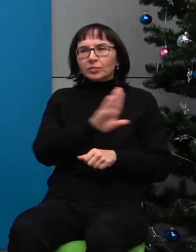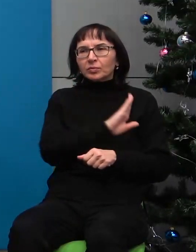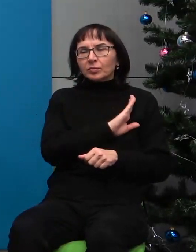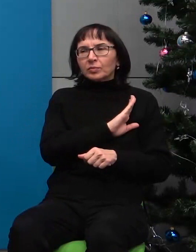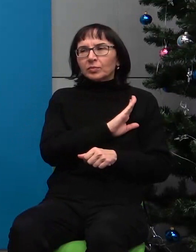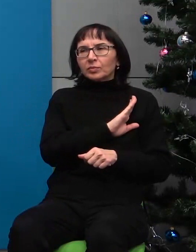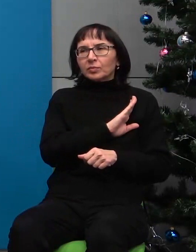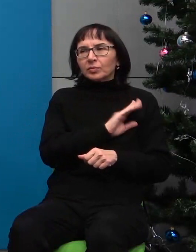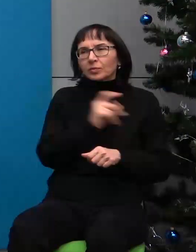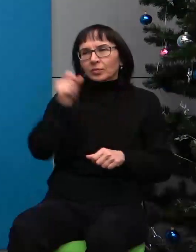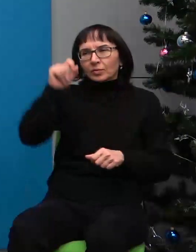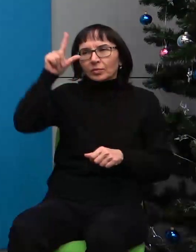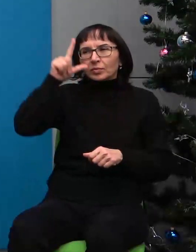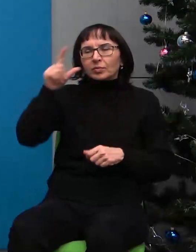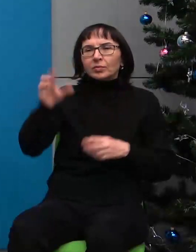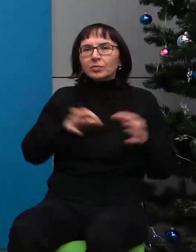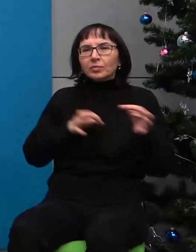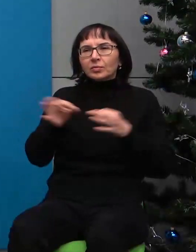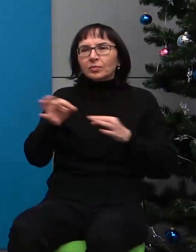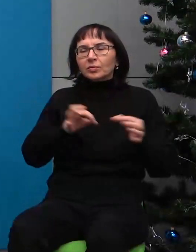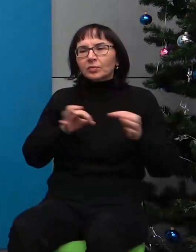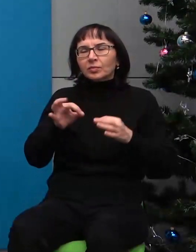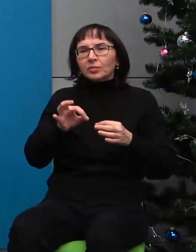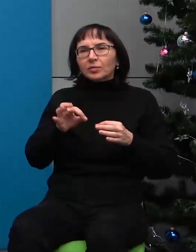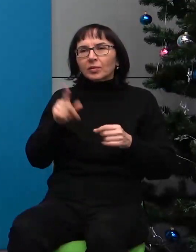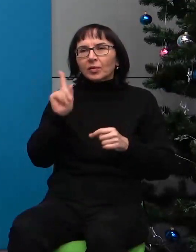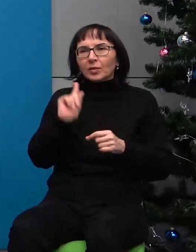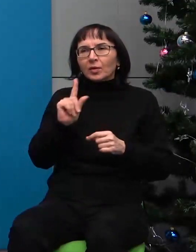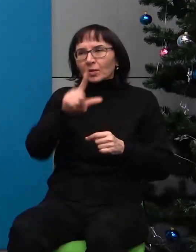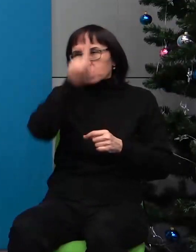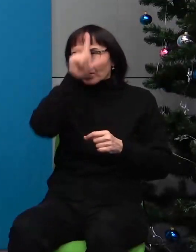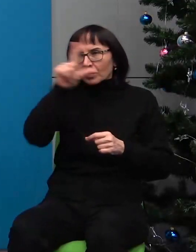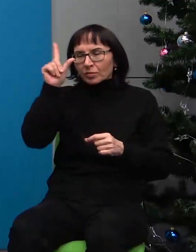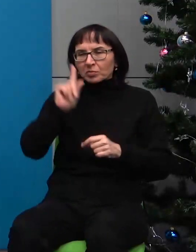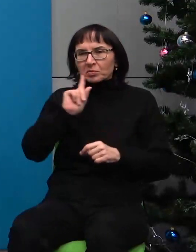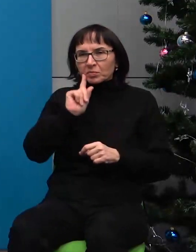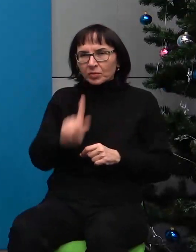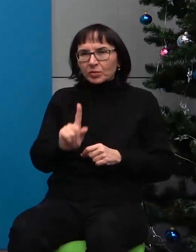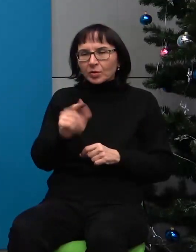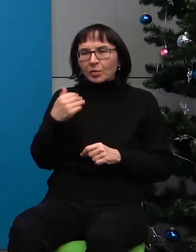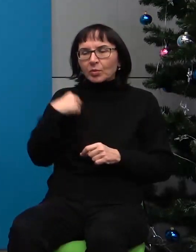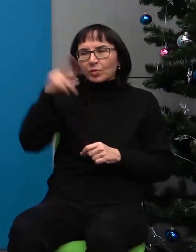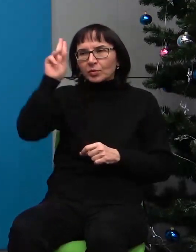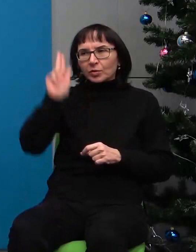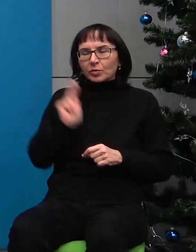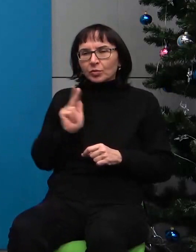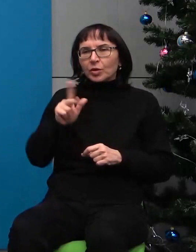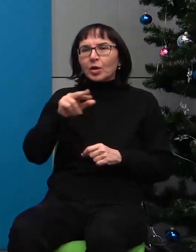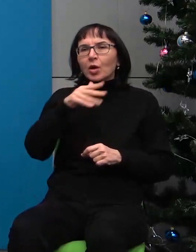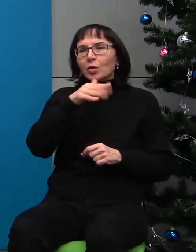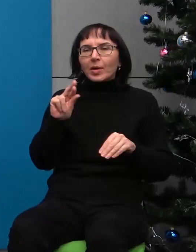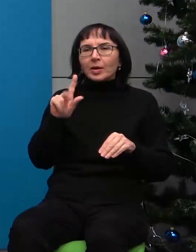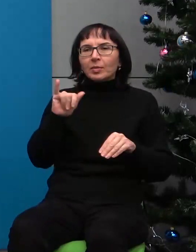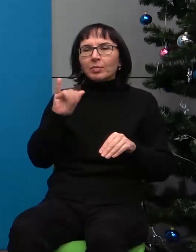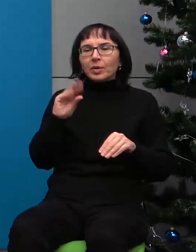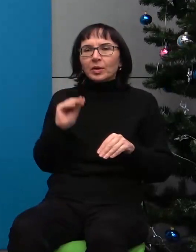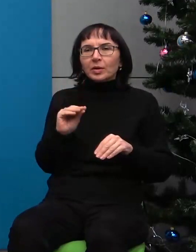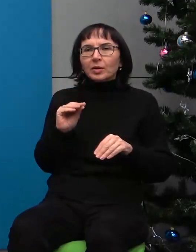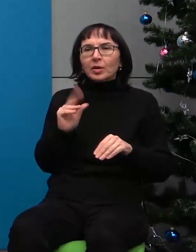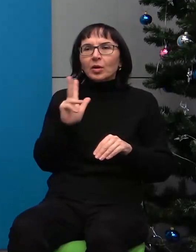To jest wymyślona historia, chociaż nie są wymyśleni ludzie, którzy zginęli. Ktoś z Państwa mógł słyszeć o nim.